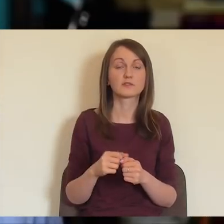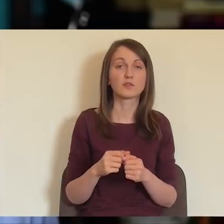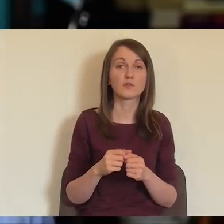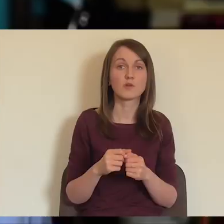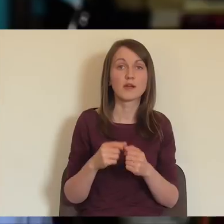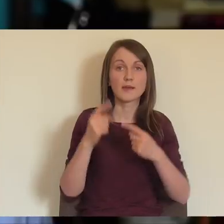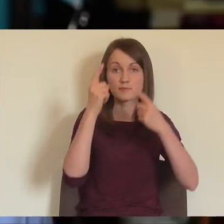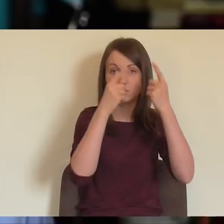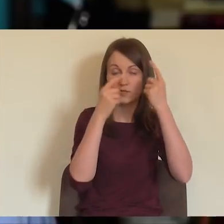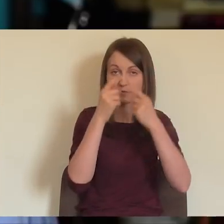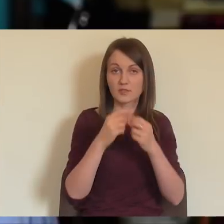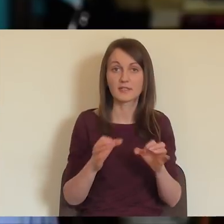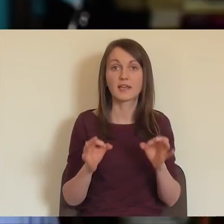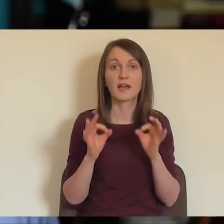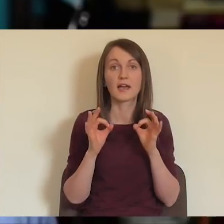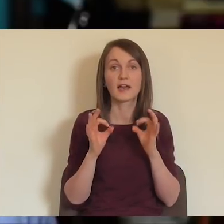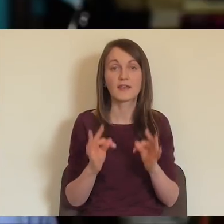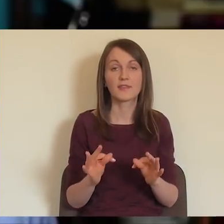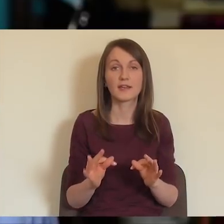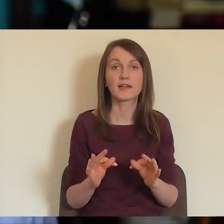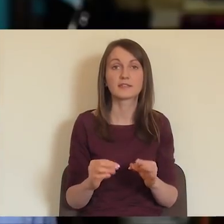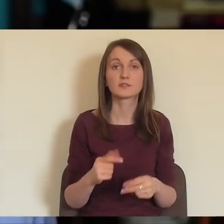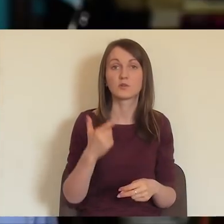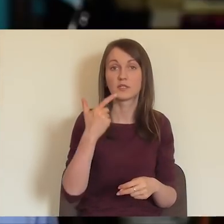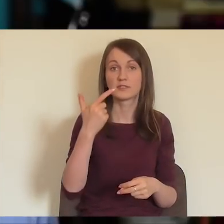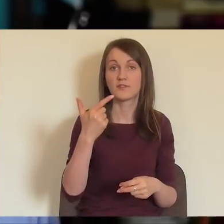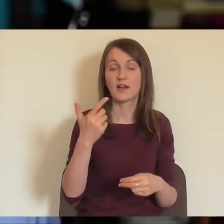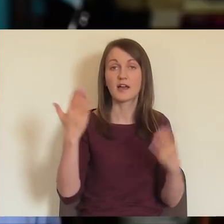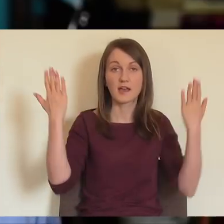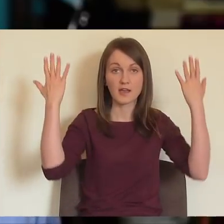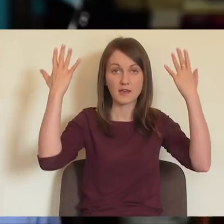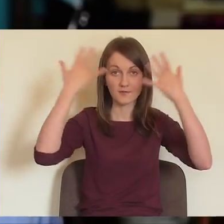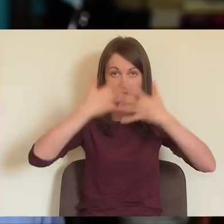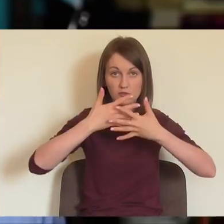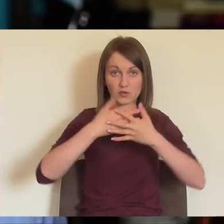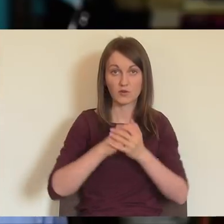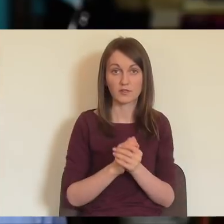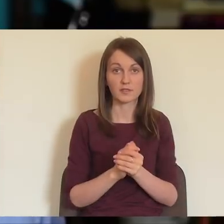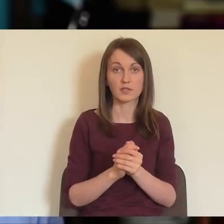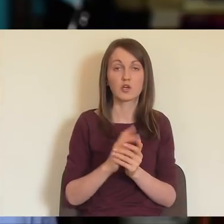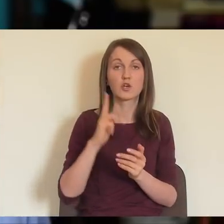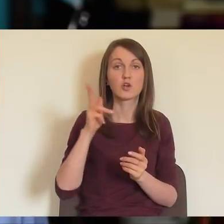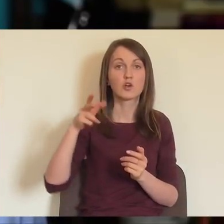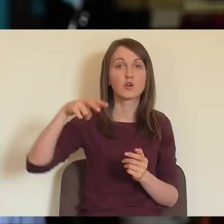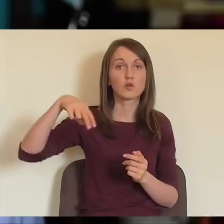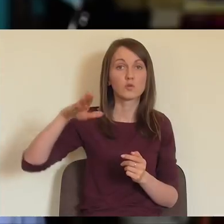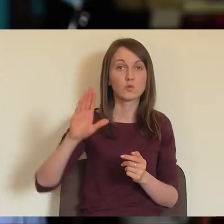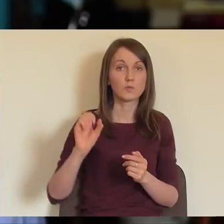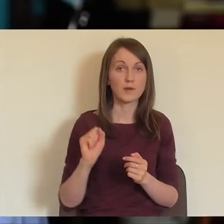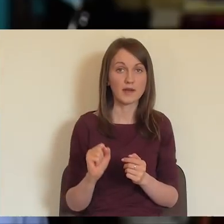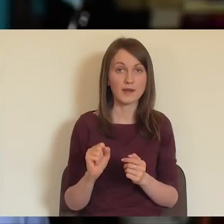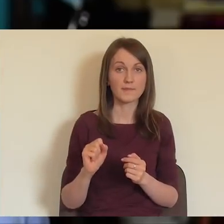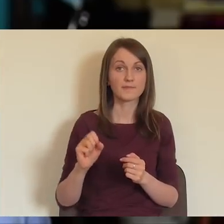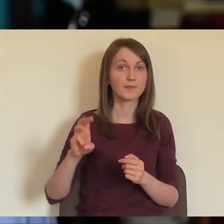mamy już nie jeden, ale dwa Wieczorne Paciorki. Kuba Wieczorny Paciorek robi we wtorek,